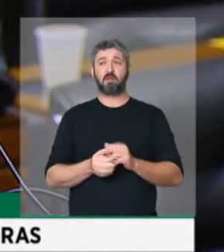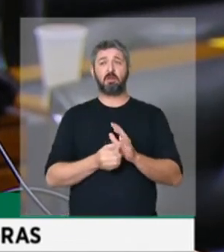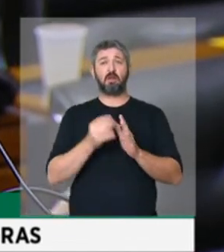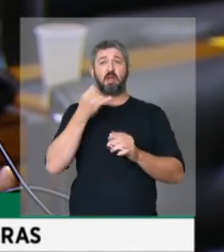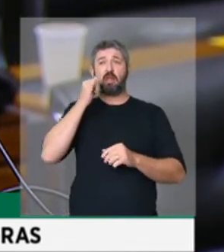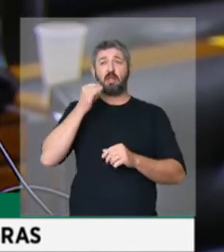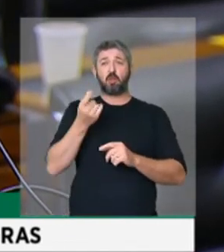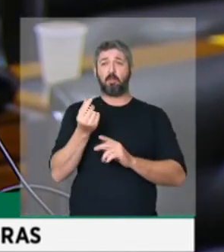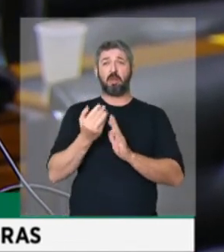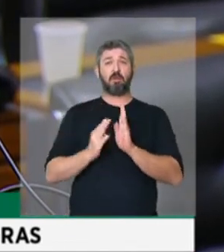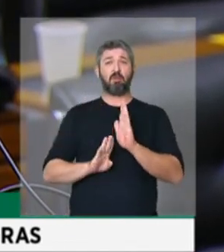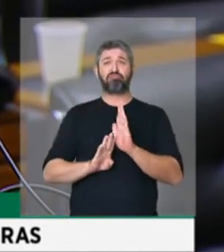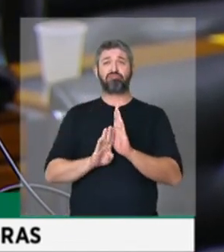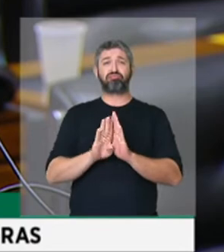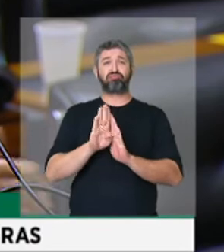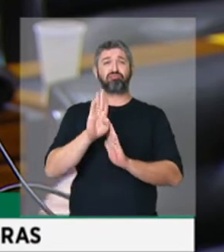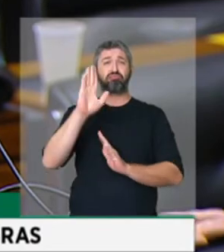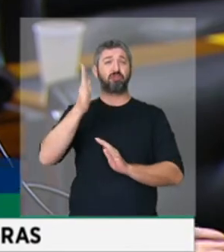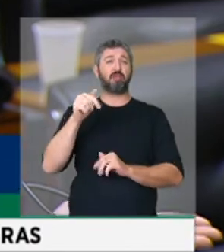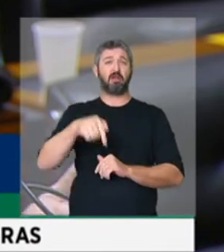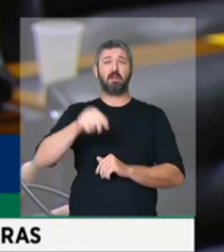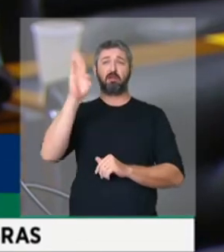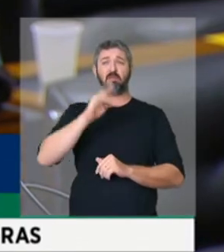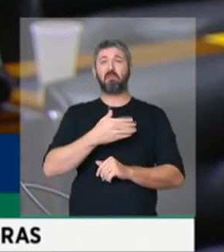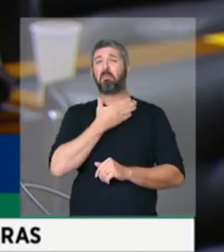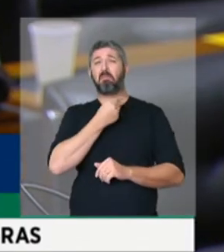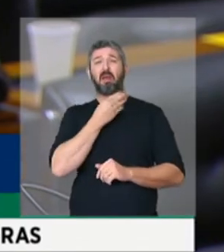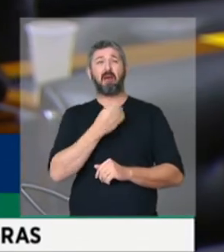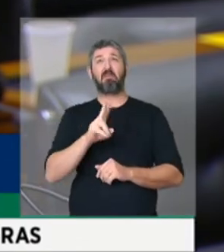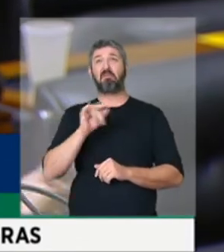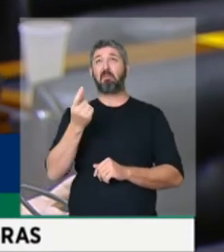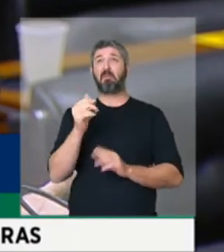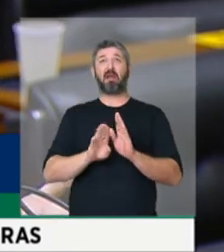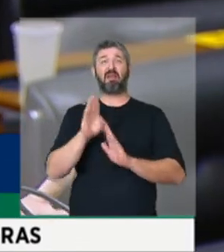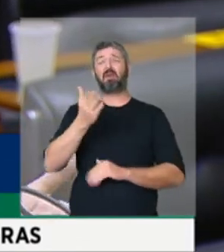QUANTOS ANOS A ENERGIA AUMENTA NO BRASIL? ESSE PAPO QUE A ENERGIA VAI AUMENTAR É CONVERSA FIADA. NÃO, É